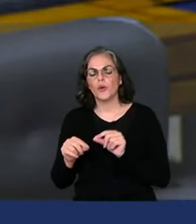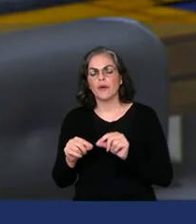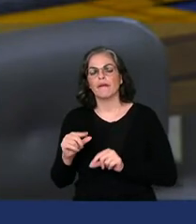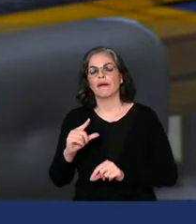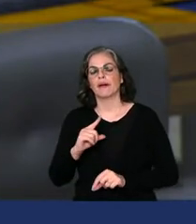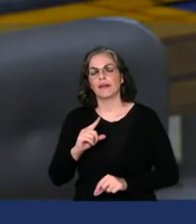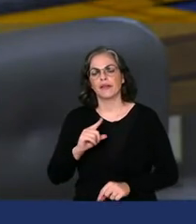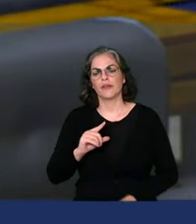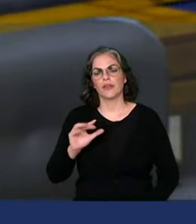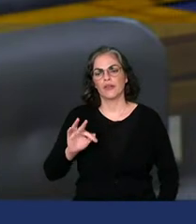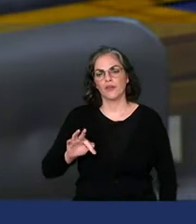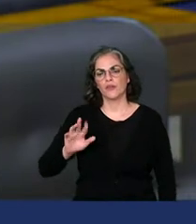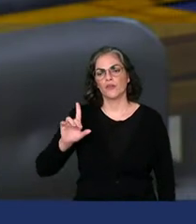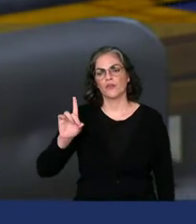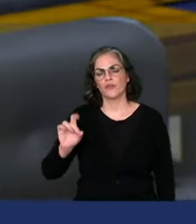FUNDO PRINCIPAL OS FUNDOS SETORIAIS DO AUDIOVISUAL QUE